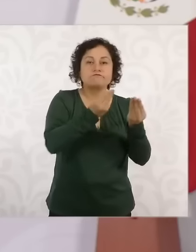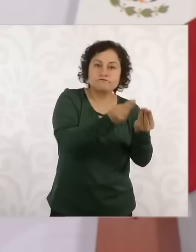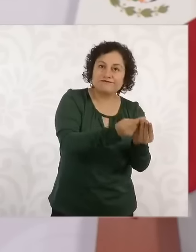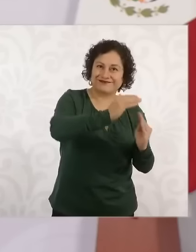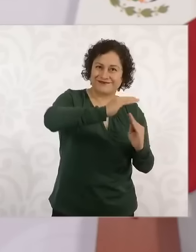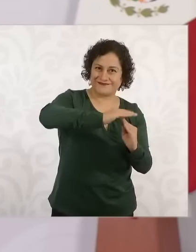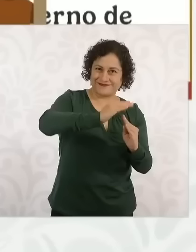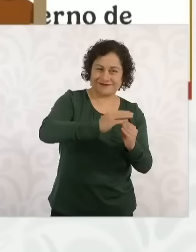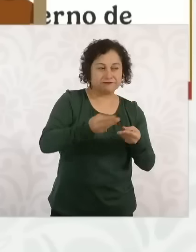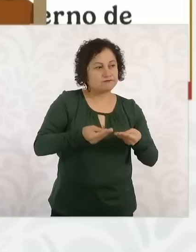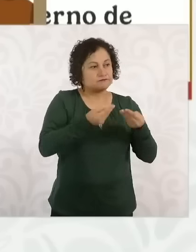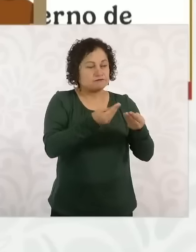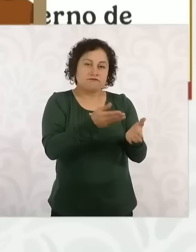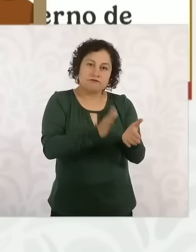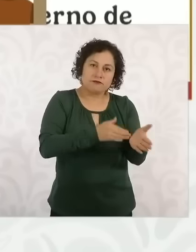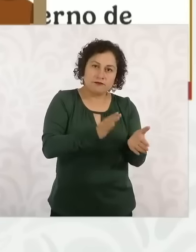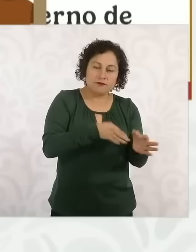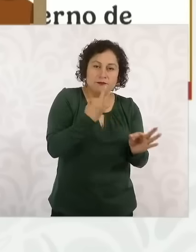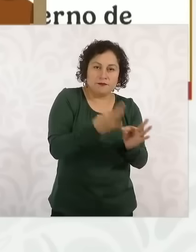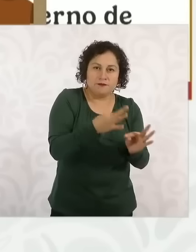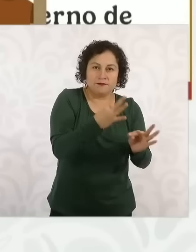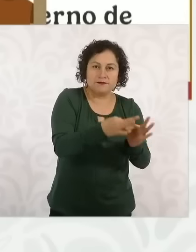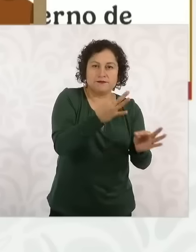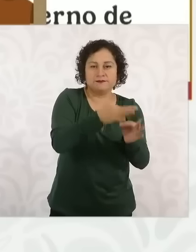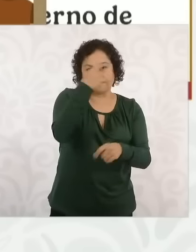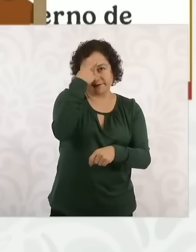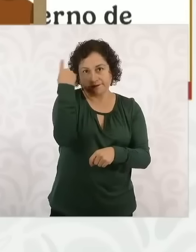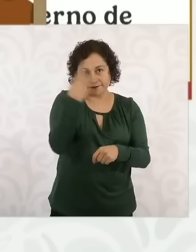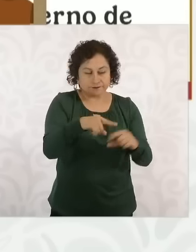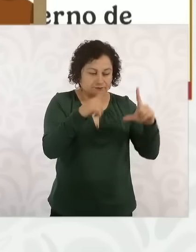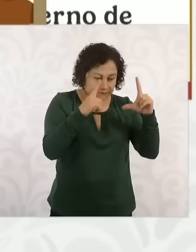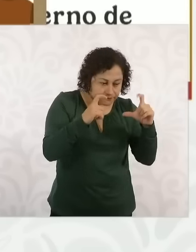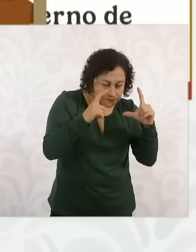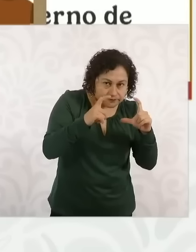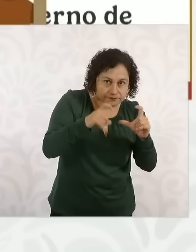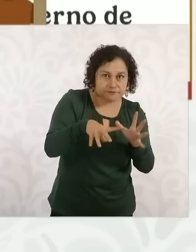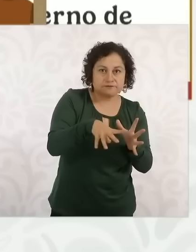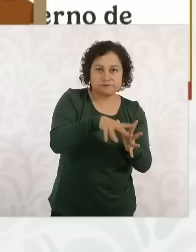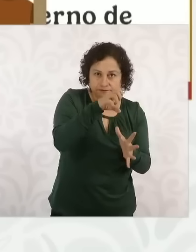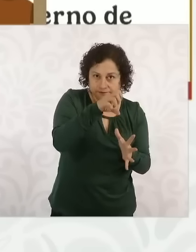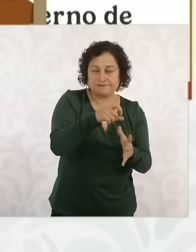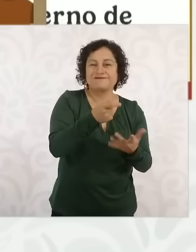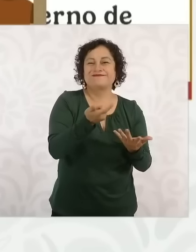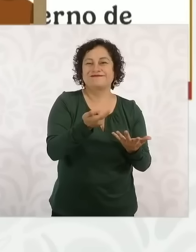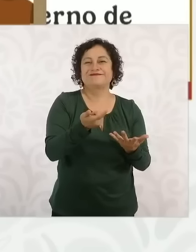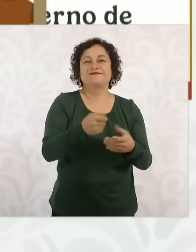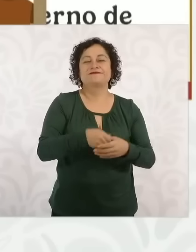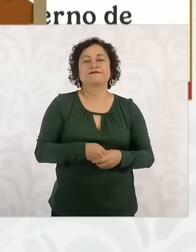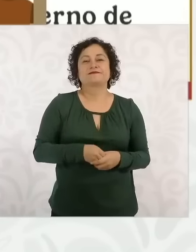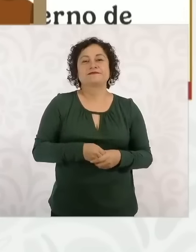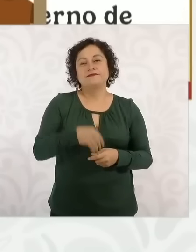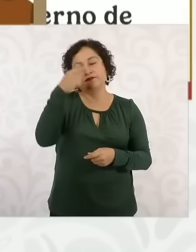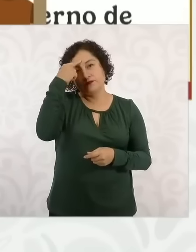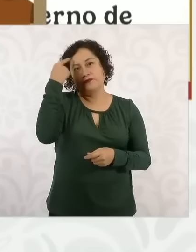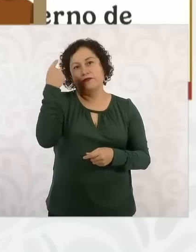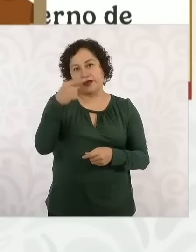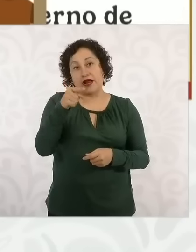en el momento de la captura para eficientar el tiempo ya efectivo en en el registro.